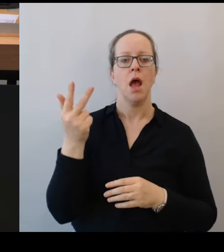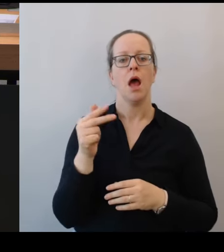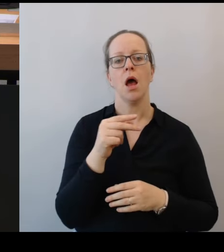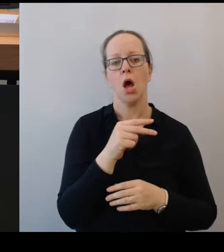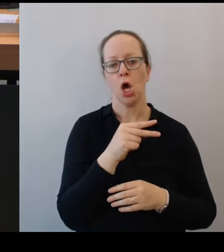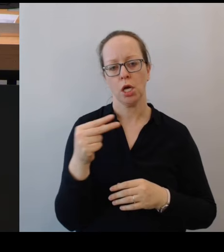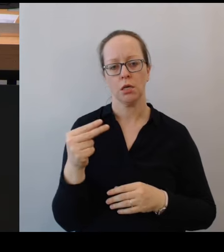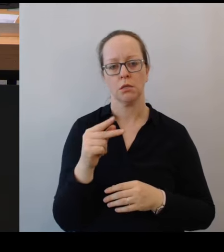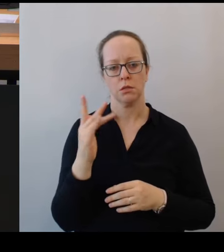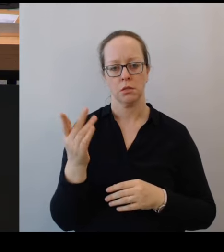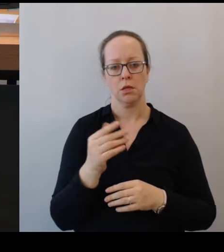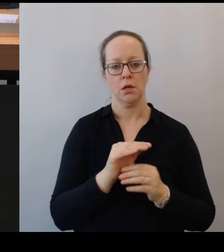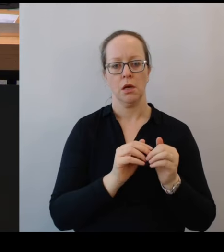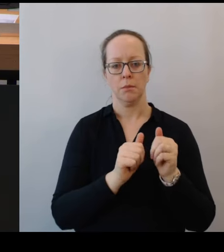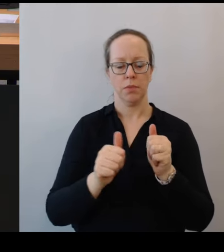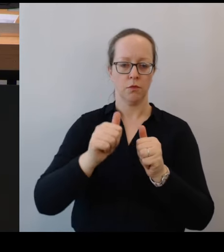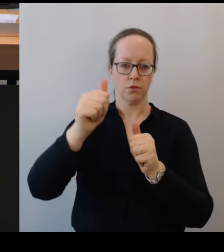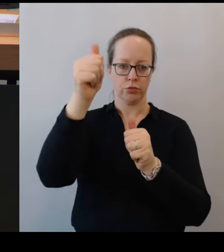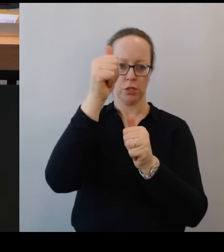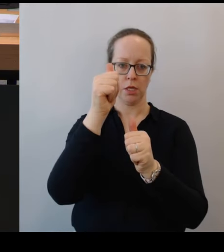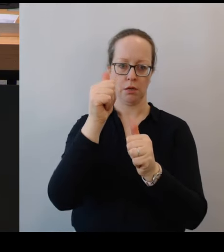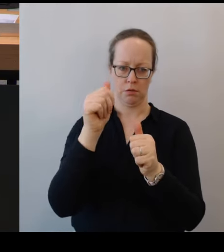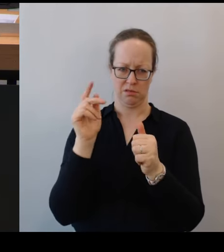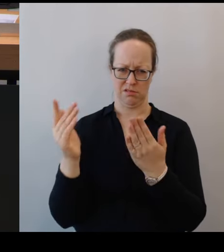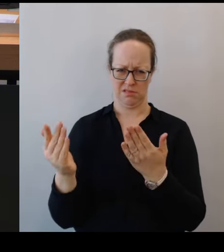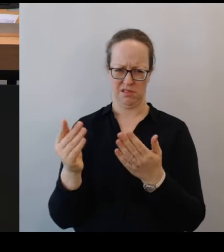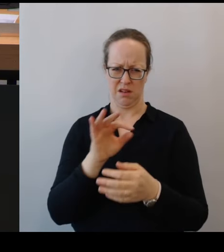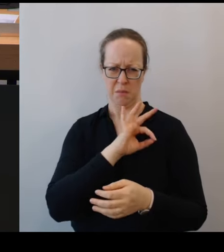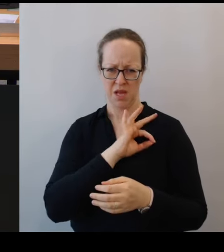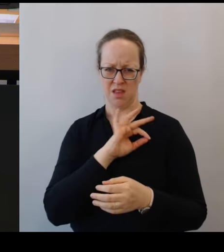Das ist Nazisprech, der in der Politik nichts zu suchen hat! (Beifall)